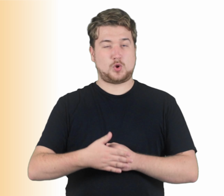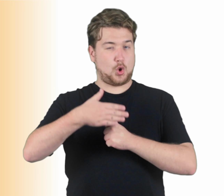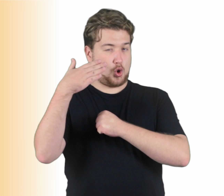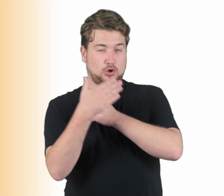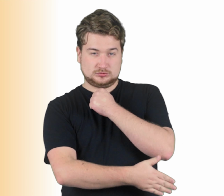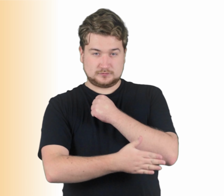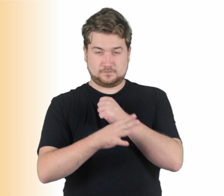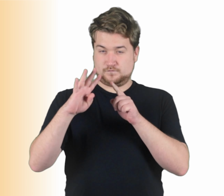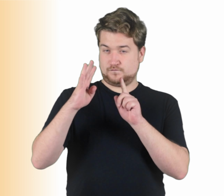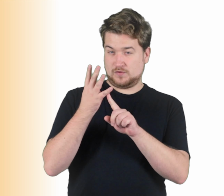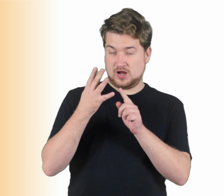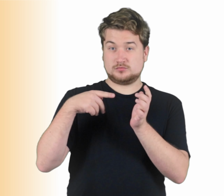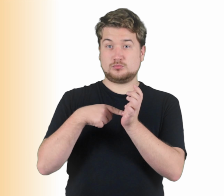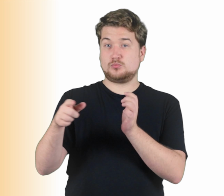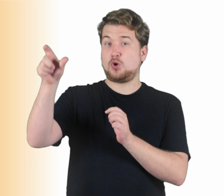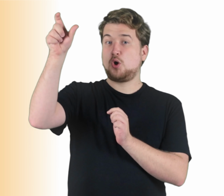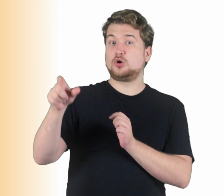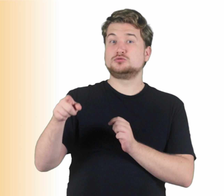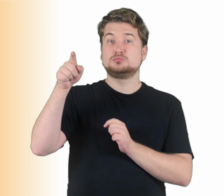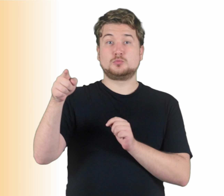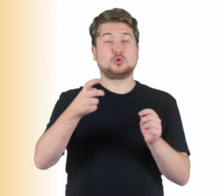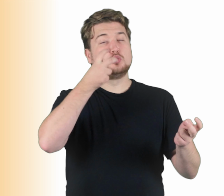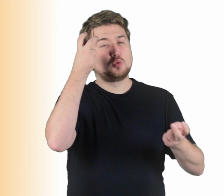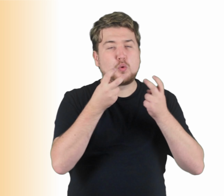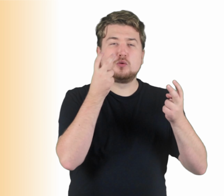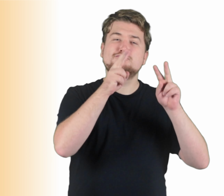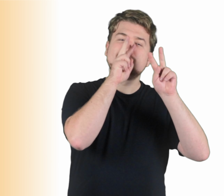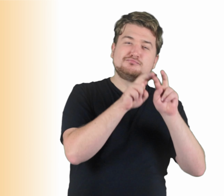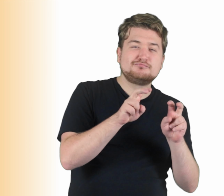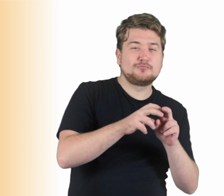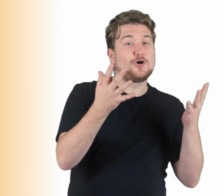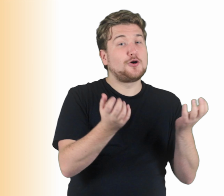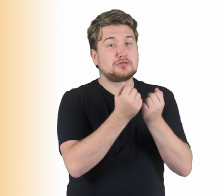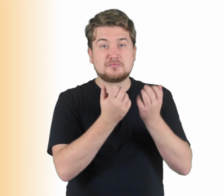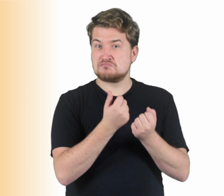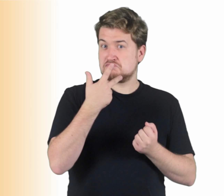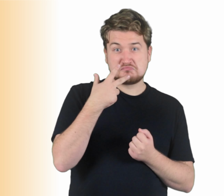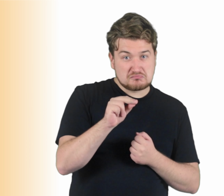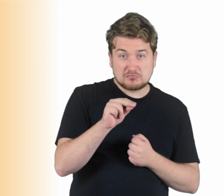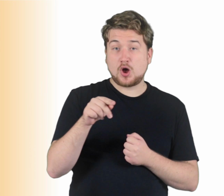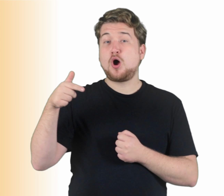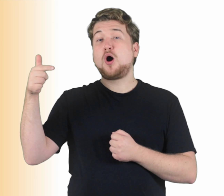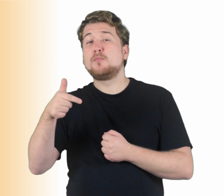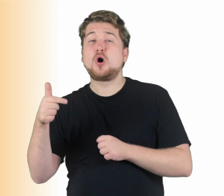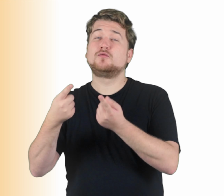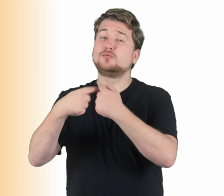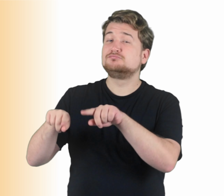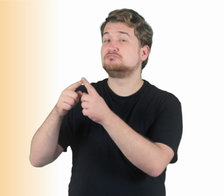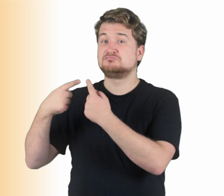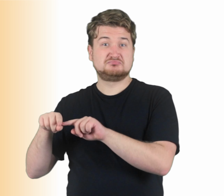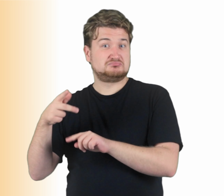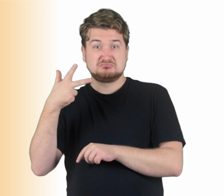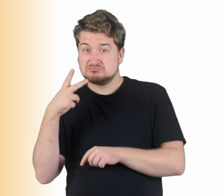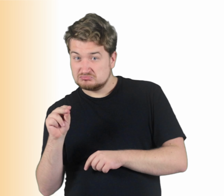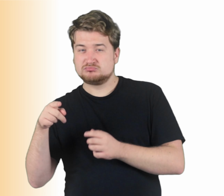I ostatnia, czwarta możliwość to osoba, która nie eksploruje i nie podejmuje zobowiązań w życiu.